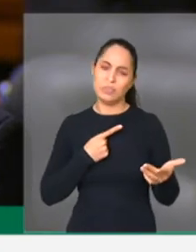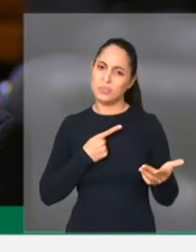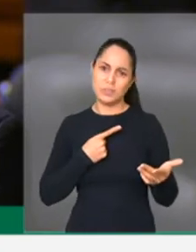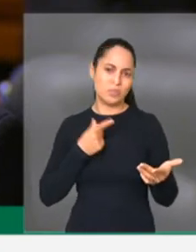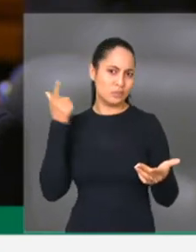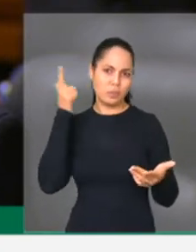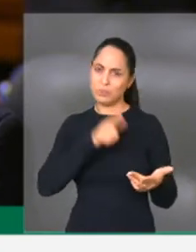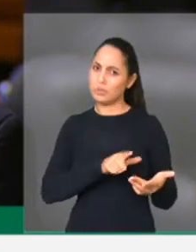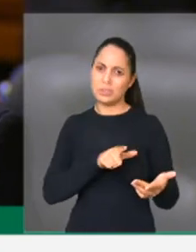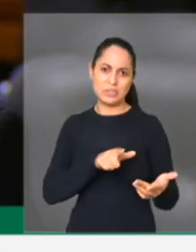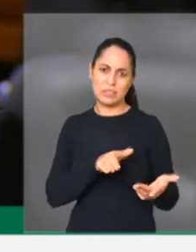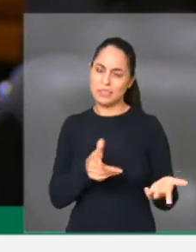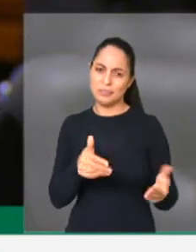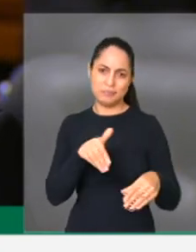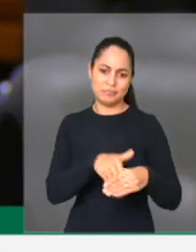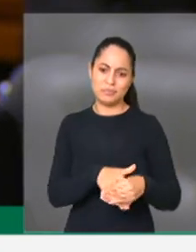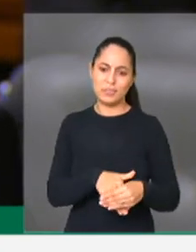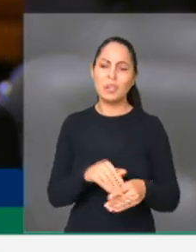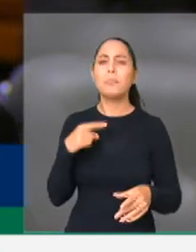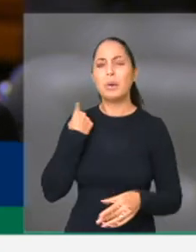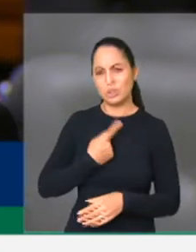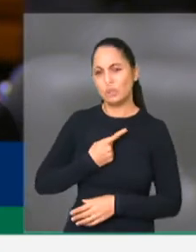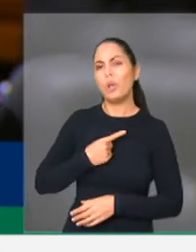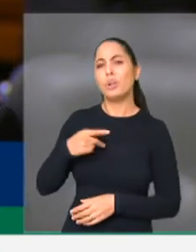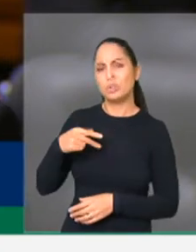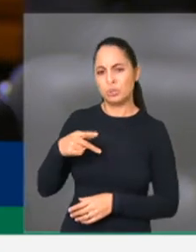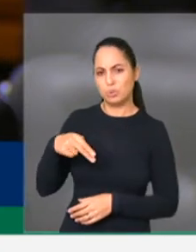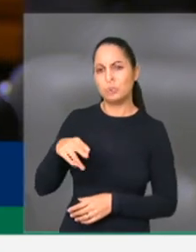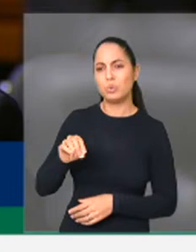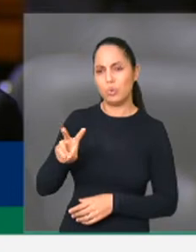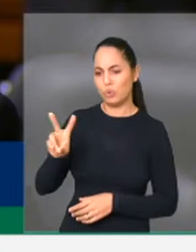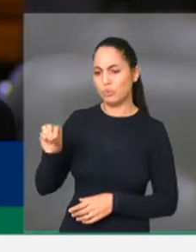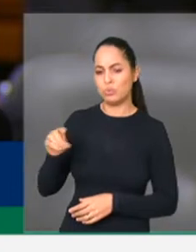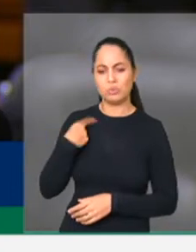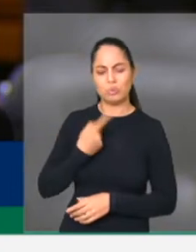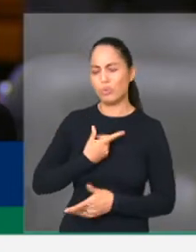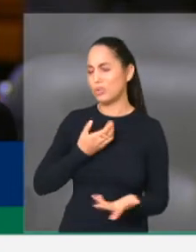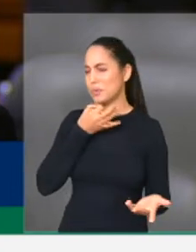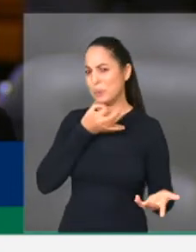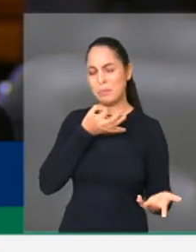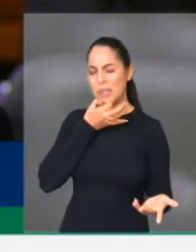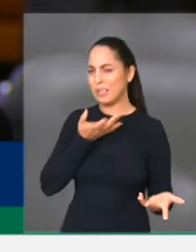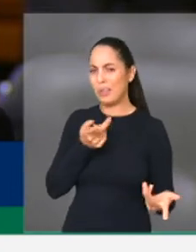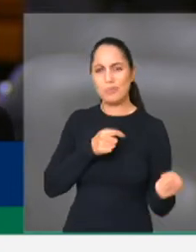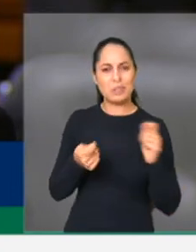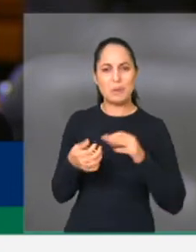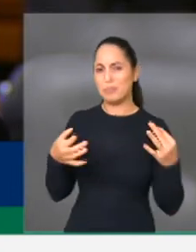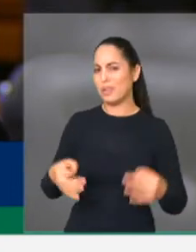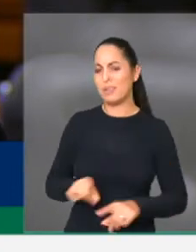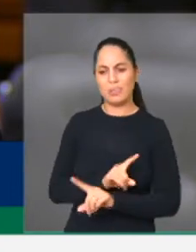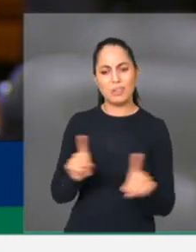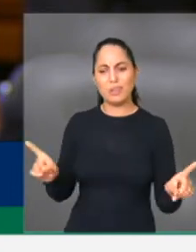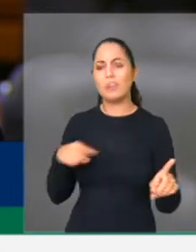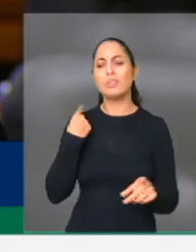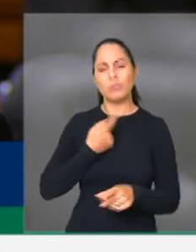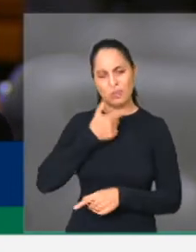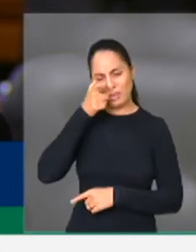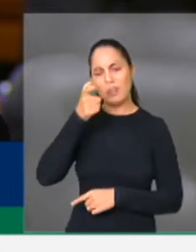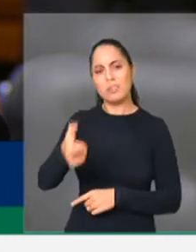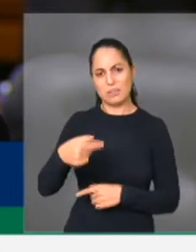INSEGURANÇA JURÍDICA DA FORMA QUE FOI APROVADO. [PRESIDENTE]: DEPUTADO ALEX, NÃO, COM RELAÇÃO A INSEGURANÇA JURÍDICA NÃO, V.EXA. FIQUE